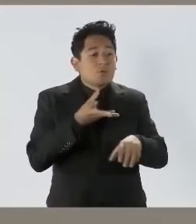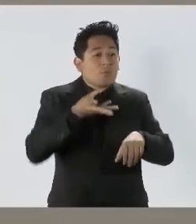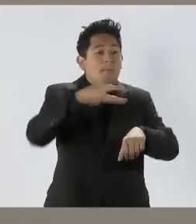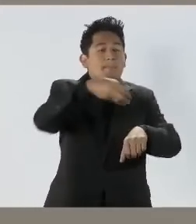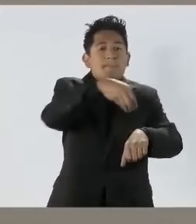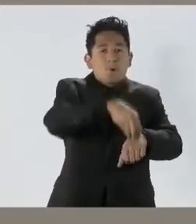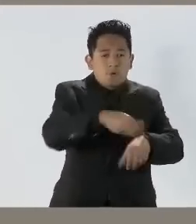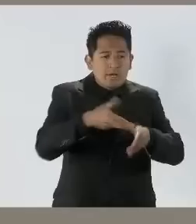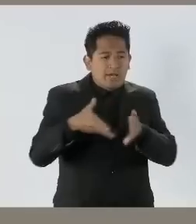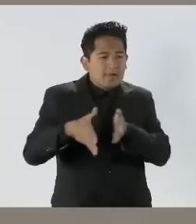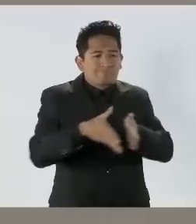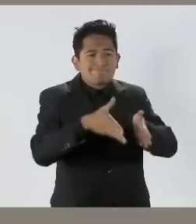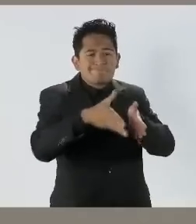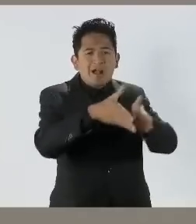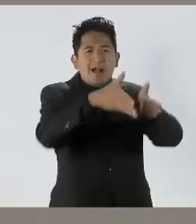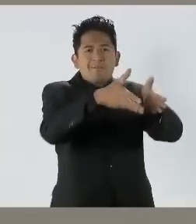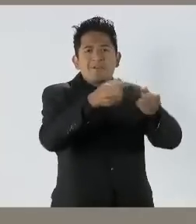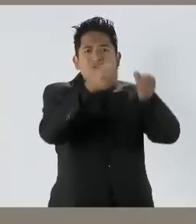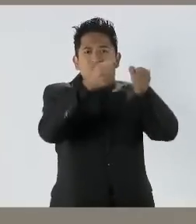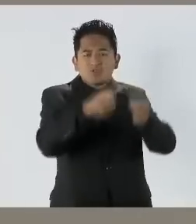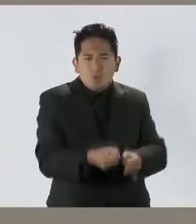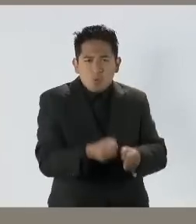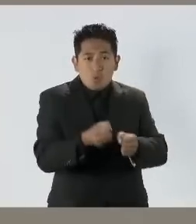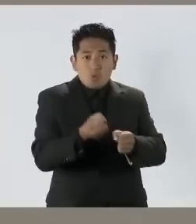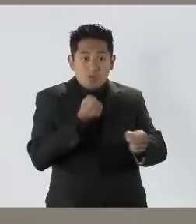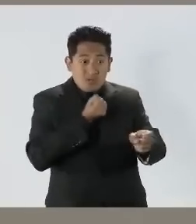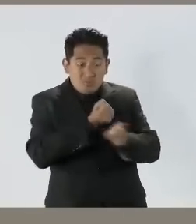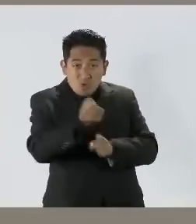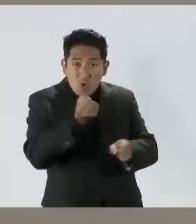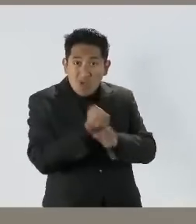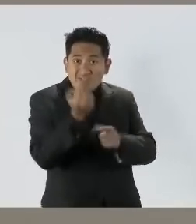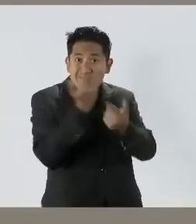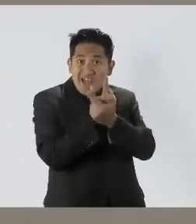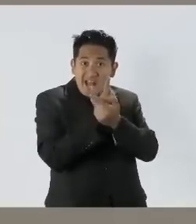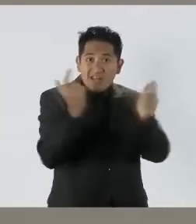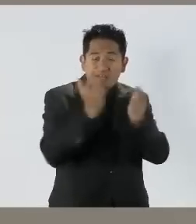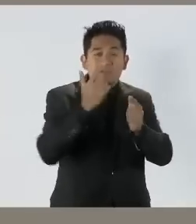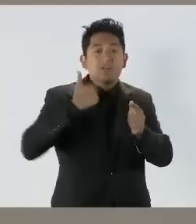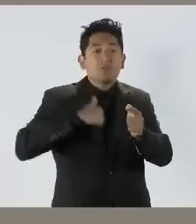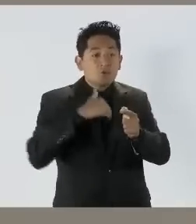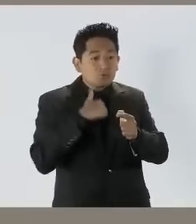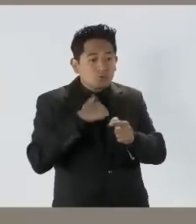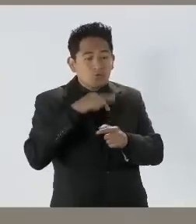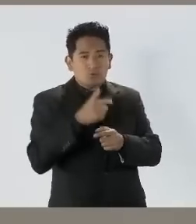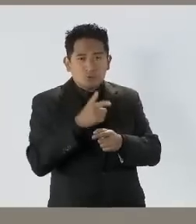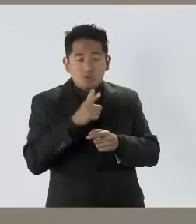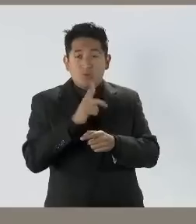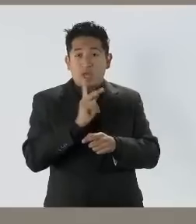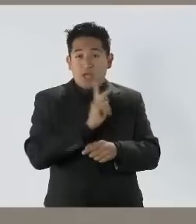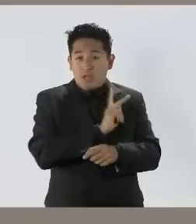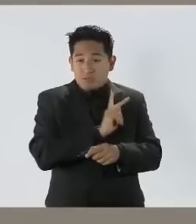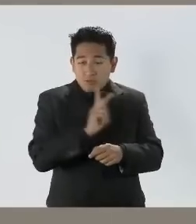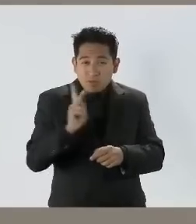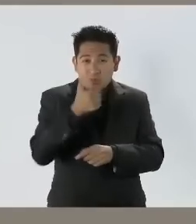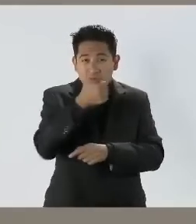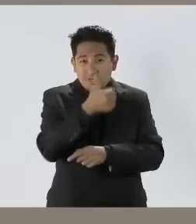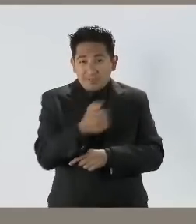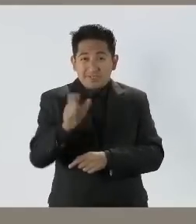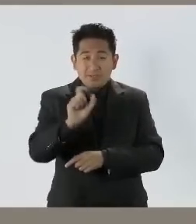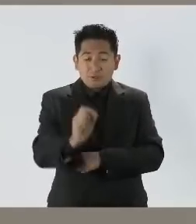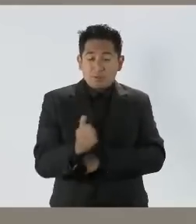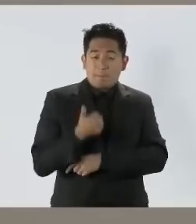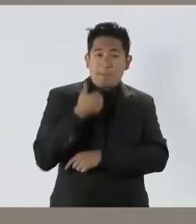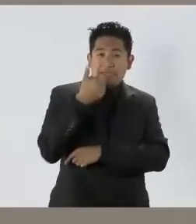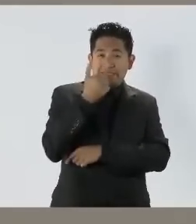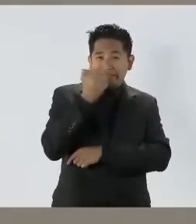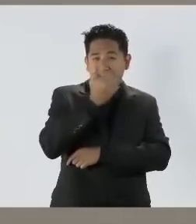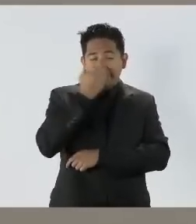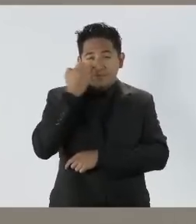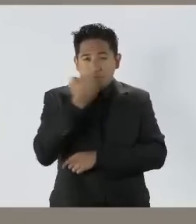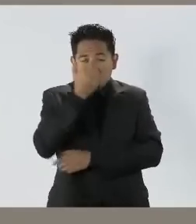de violencia y se instalarán videocámaras en los 626 planteles escolares que estarán